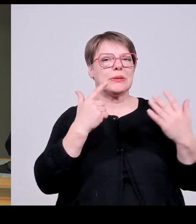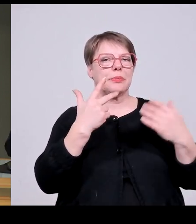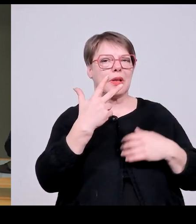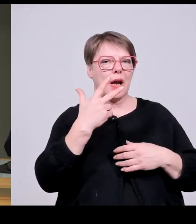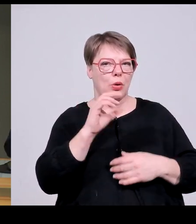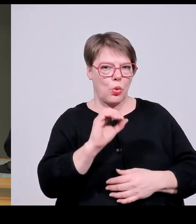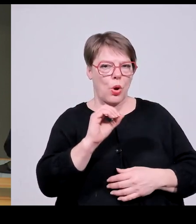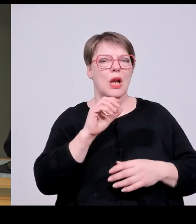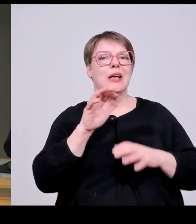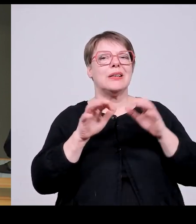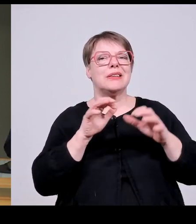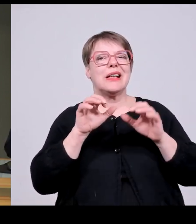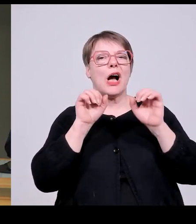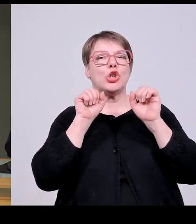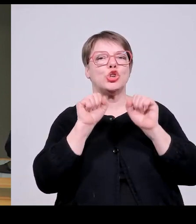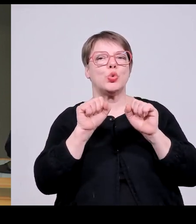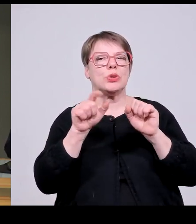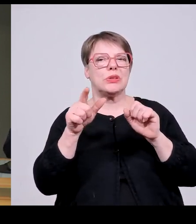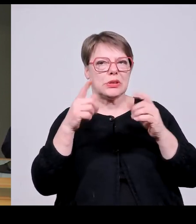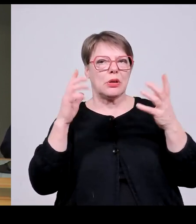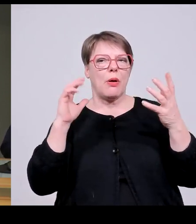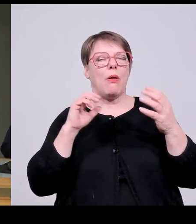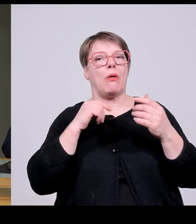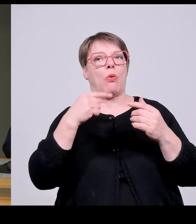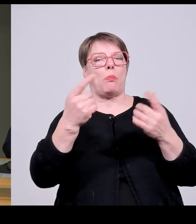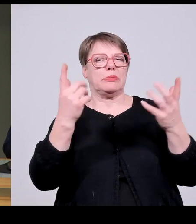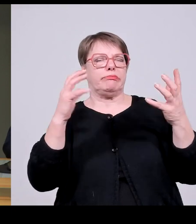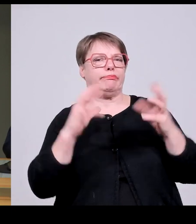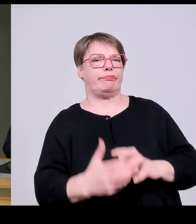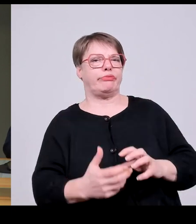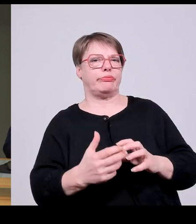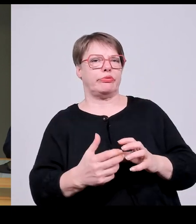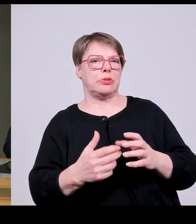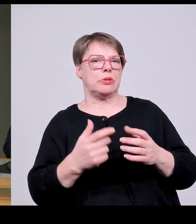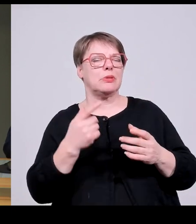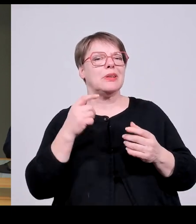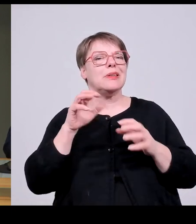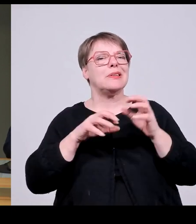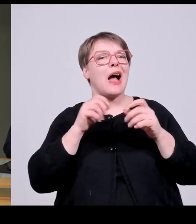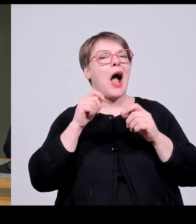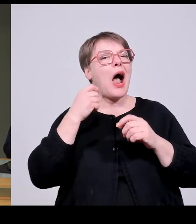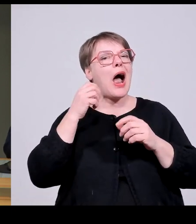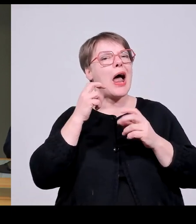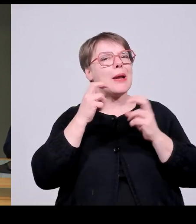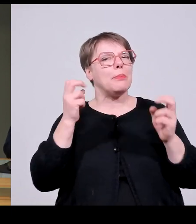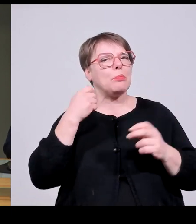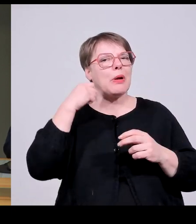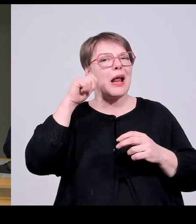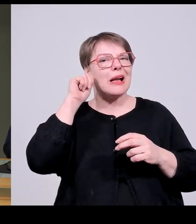"Blaulicht Behörden Kitas für Berlin". Die Fraktionen haben vereinbart, auf diesen Antrag heute zu vertagen. Auch hier kein Widerspruch,